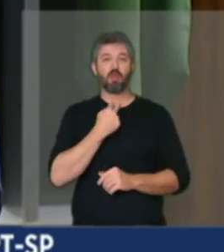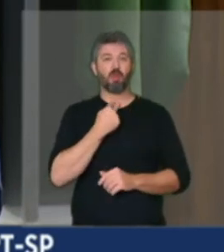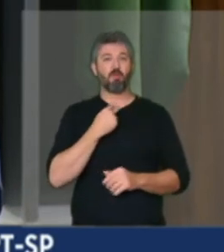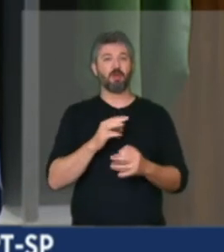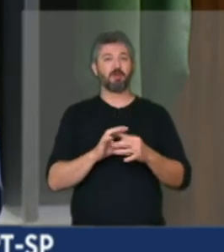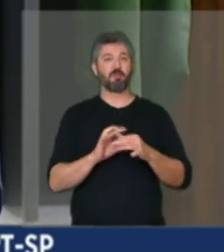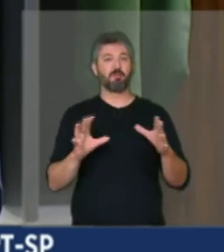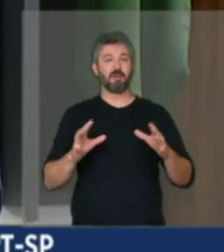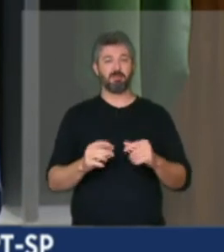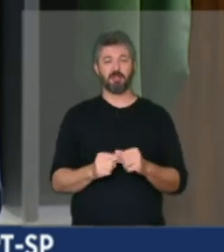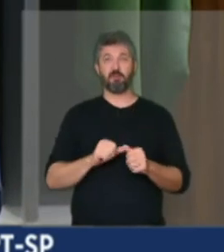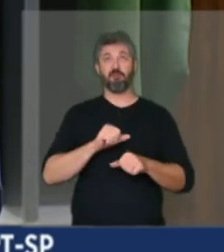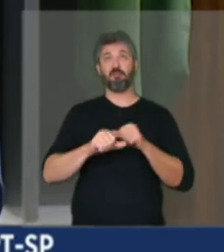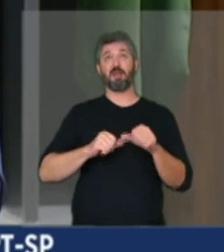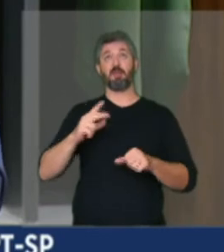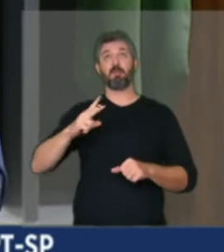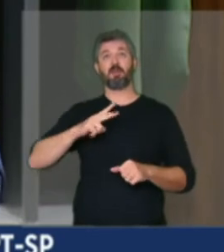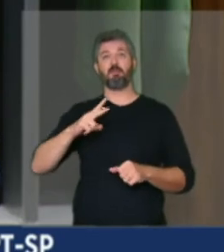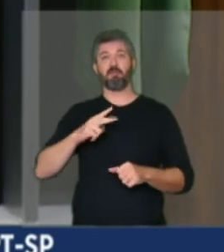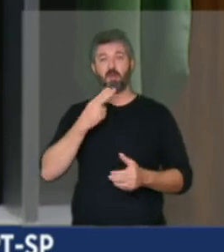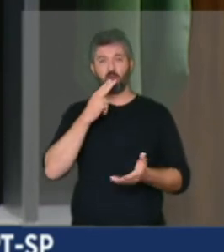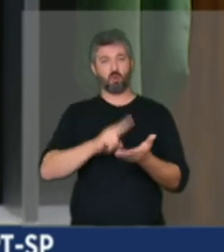PARLAMENTAR QUE VOTAR. [SOA A CAMPAINHA]. FAVORÁVEL É